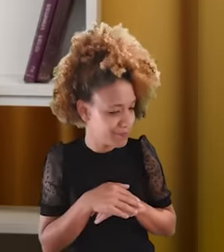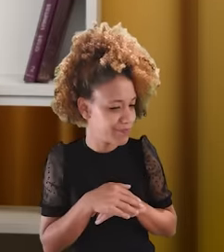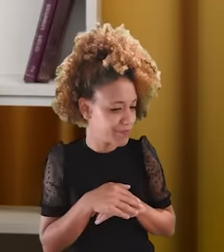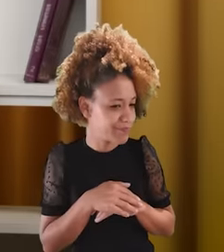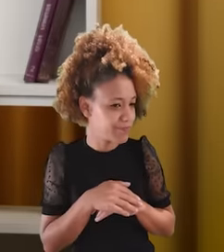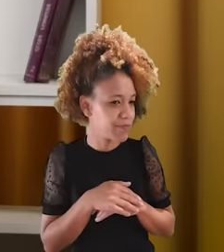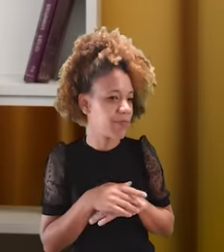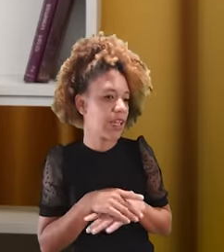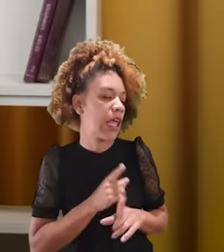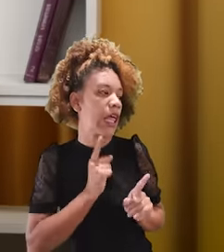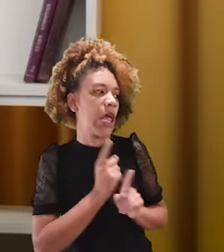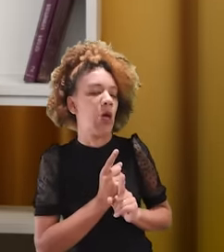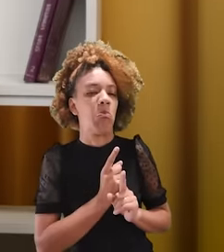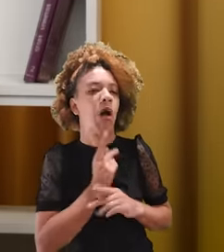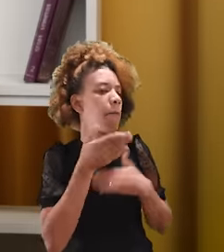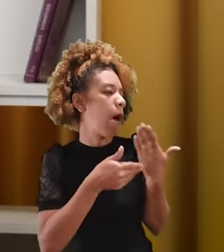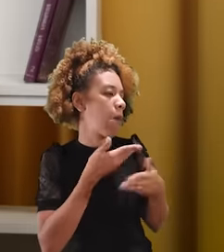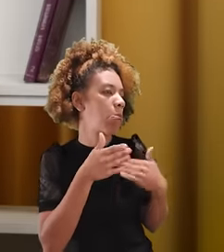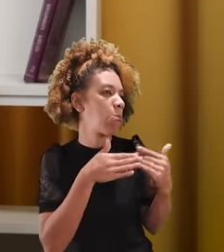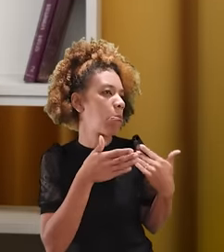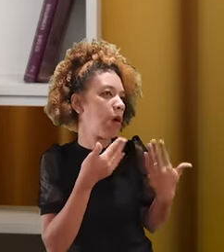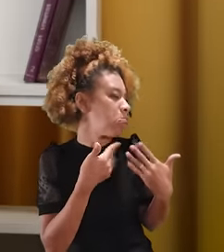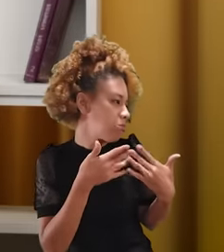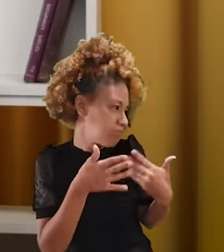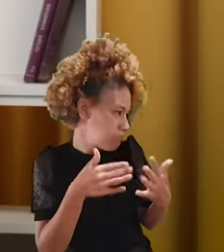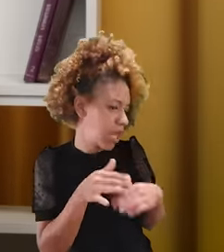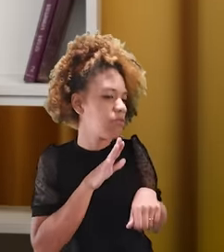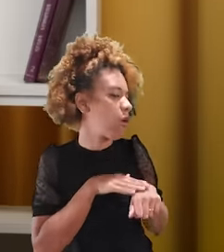vou e não falo nada não falo não falo nada assim tipo assim por exemplo se eu chego e não falo nada